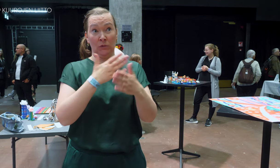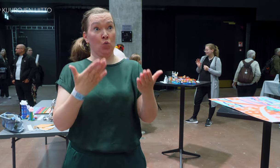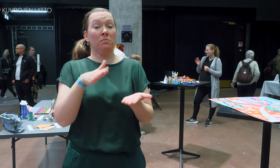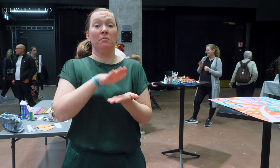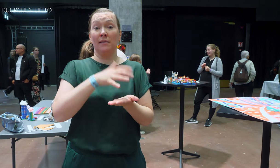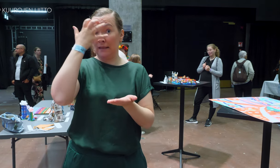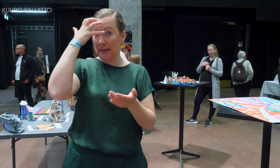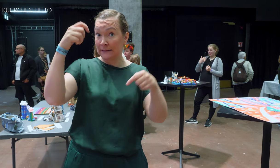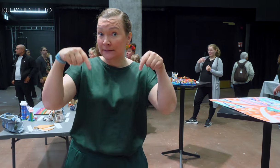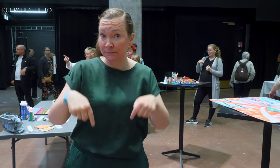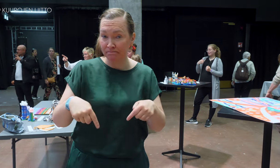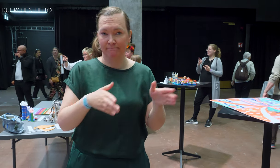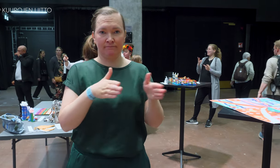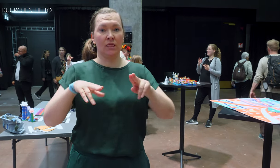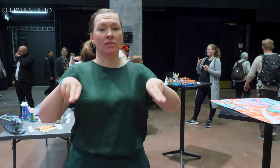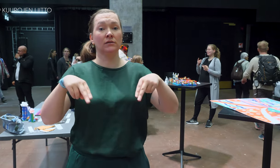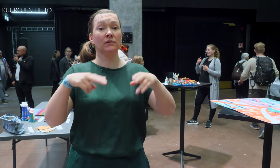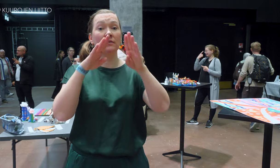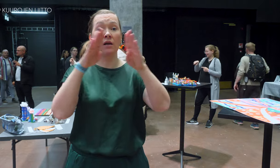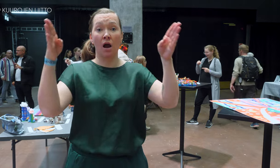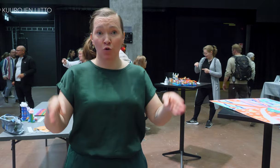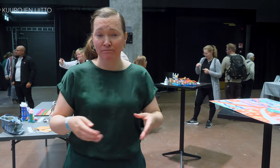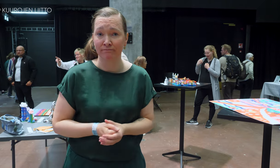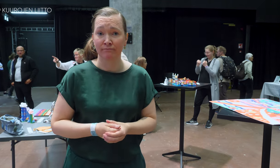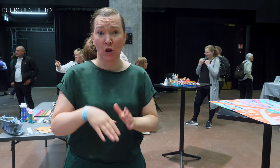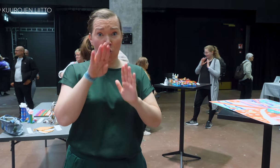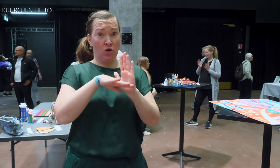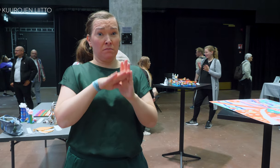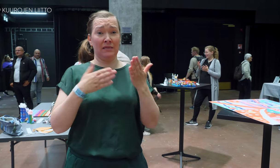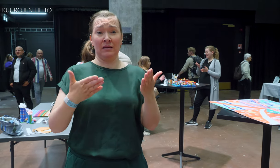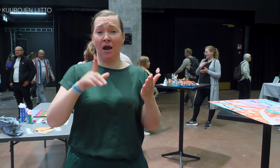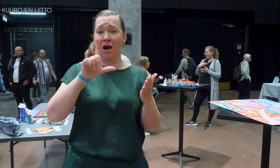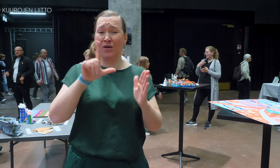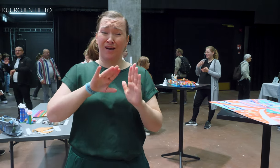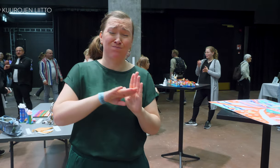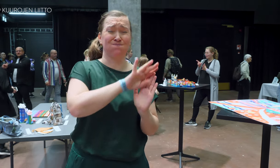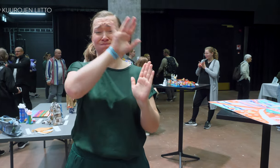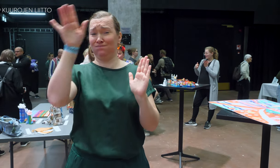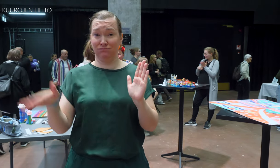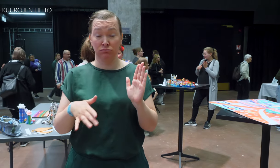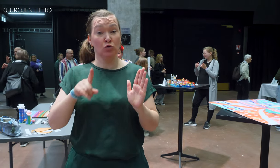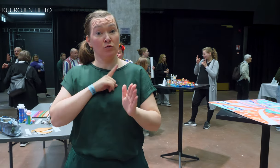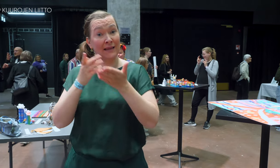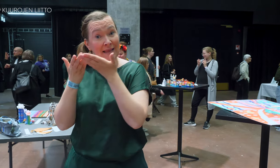Tapahtuma pidetään tällä kertaa Helsingissä, Tanssin talolla. Lauantain ohjelma on tiivis.